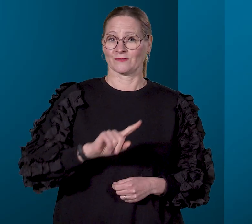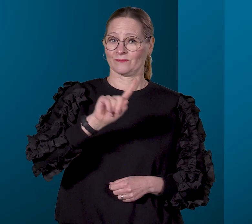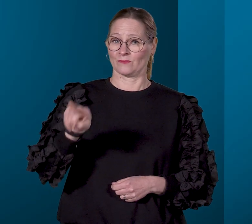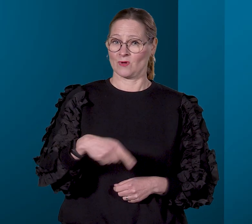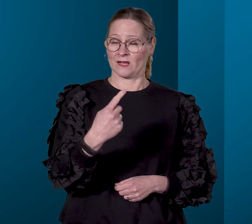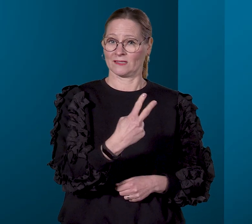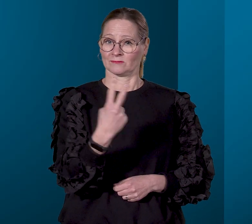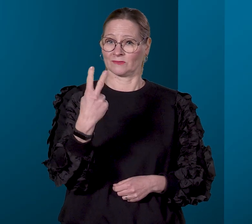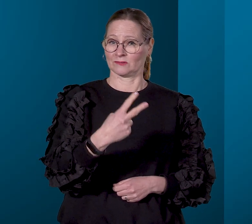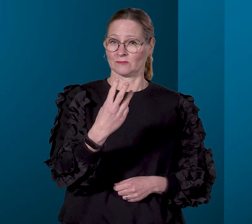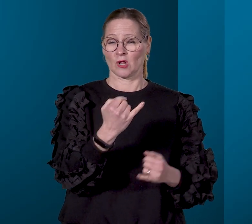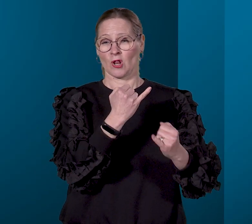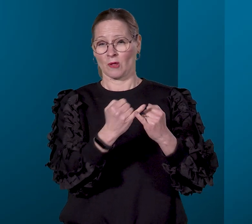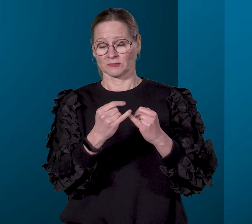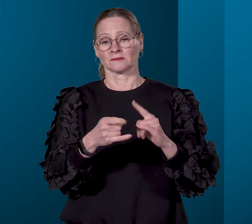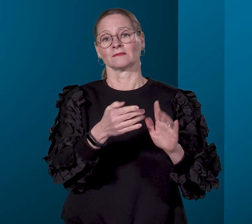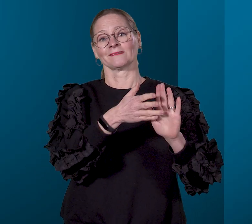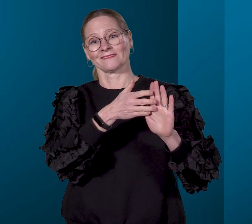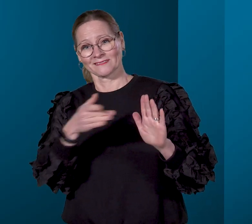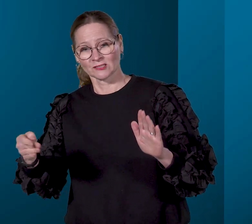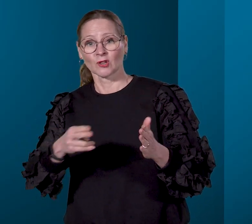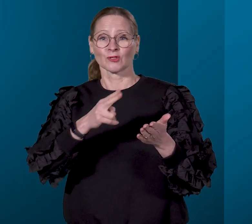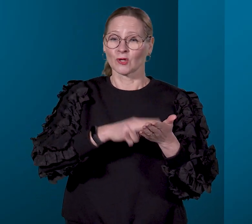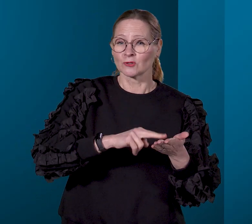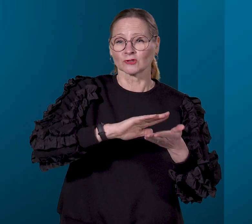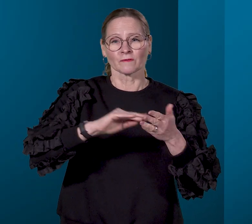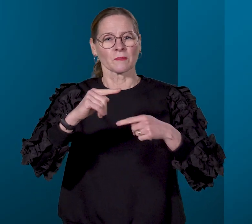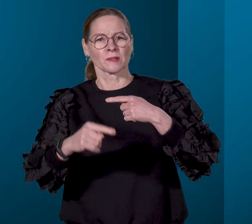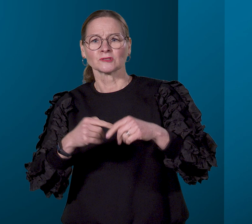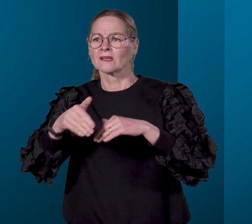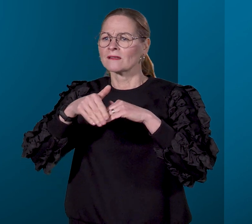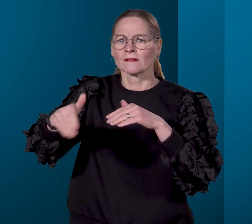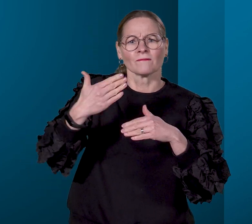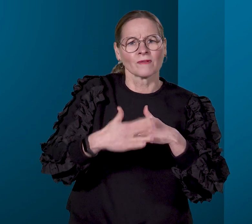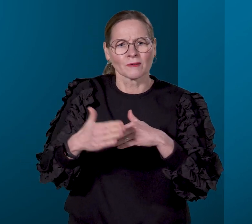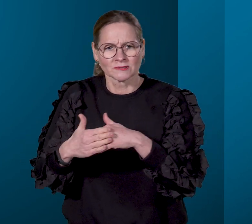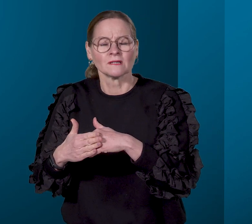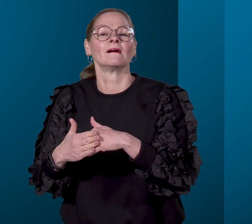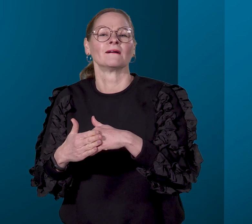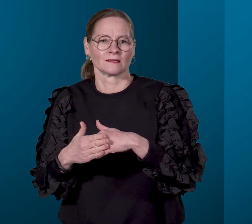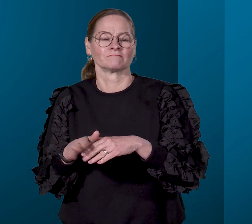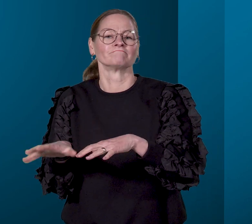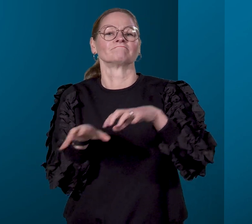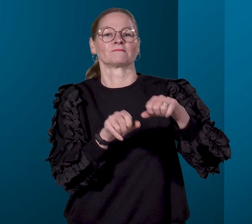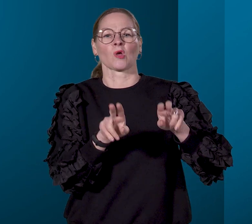Vuoden 2023 lopusta lähtien totuus- ja sovintoprosessin jatkovalmistelusta -